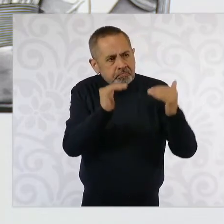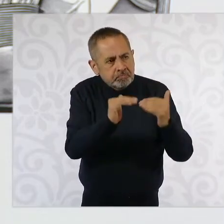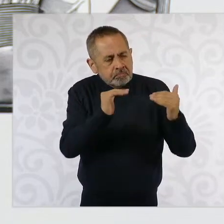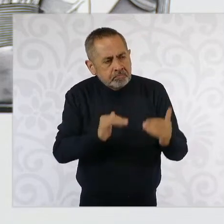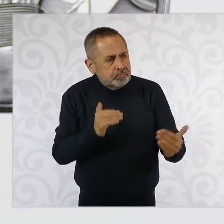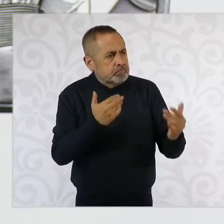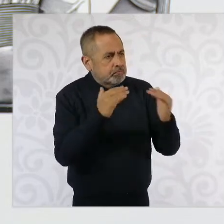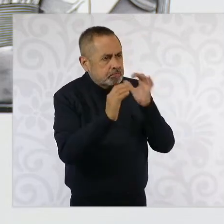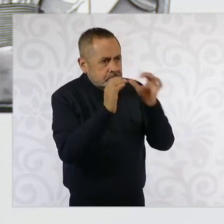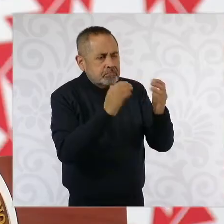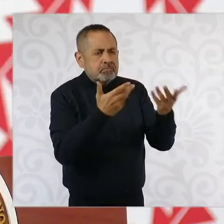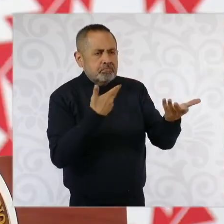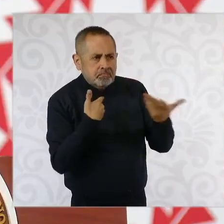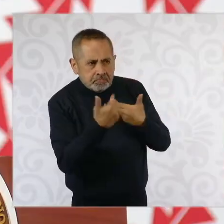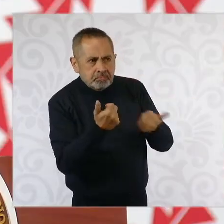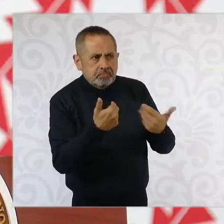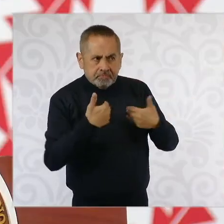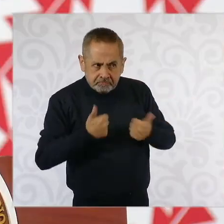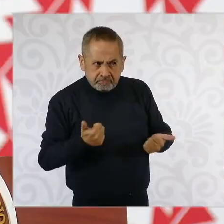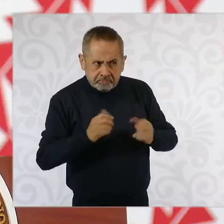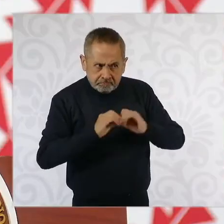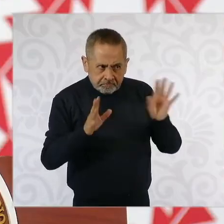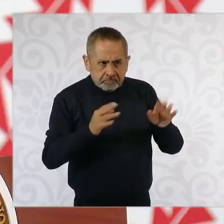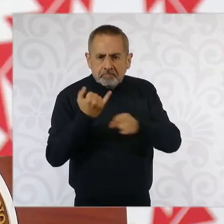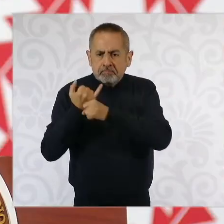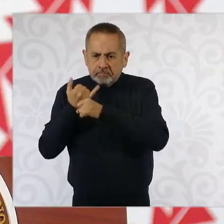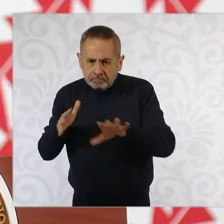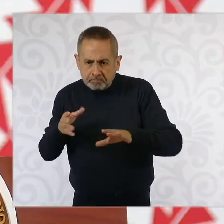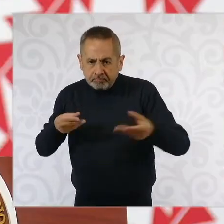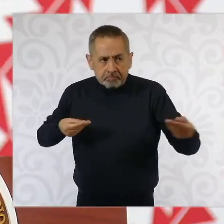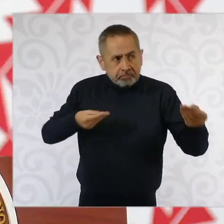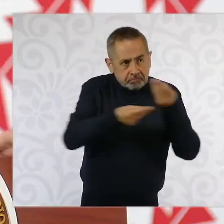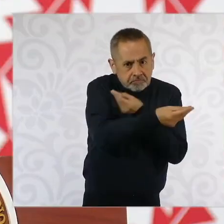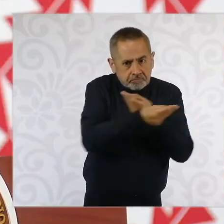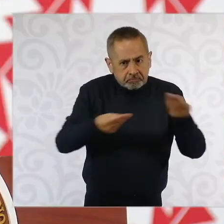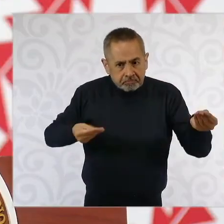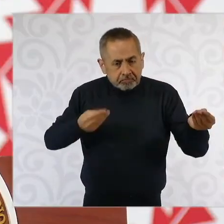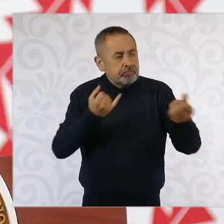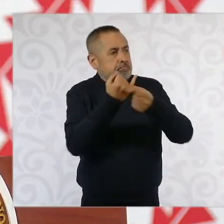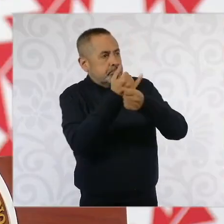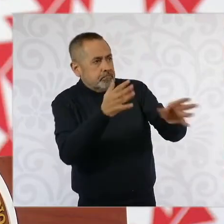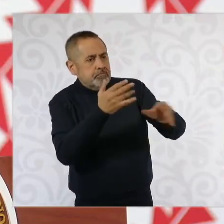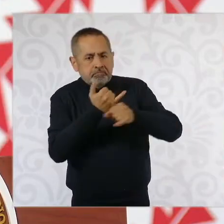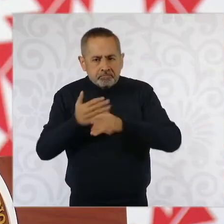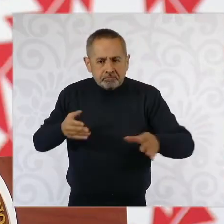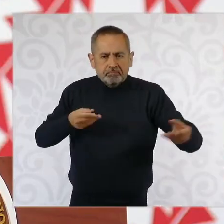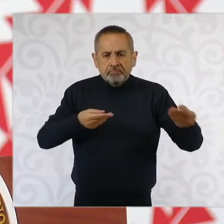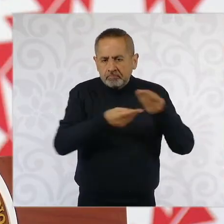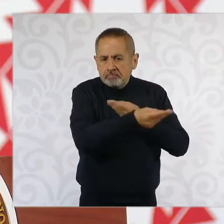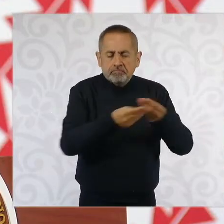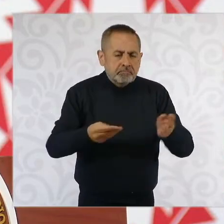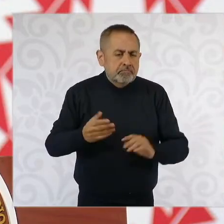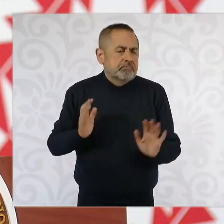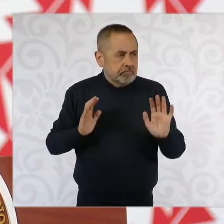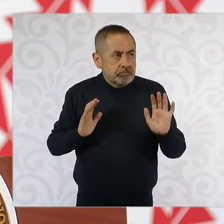información entre los equipos de trabajo y ya después en todo caso pensar una reunión conjunta